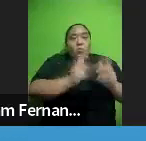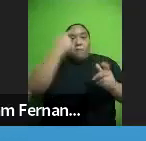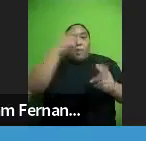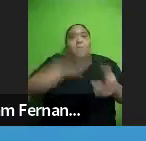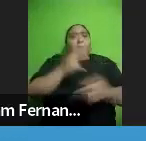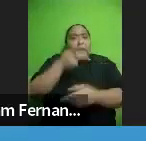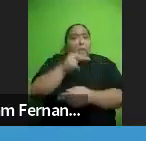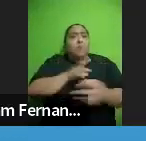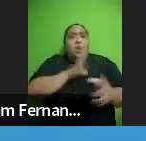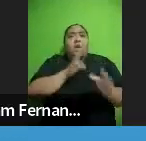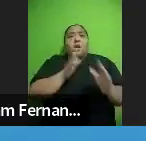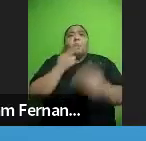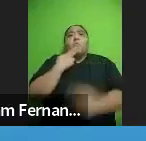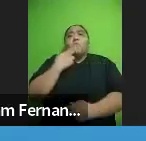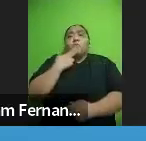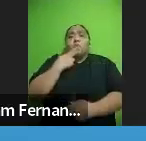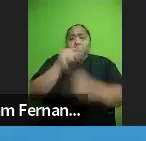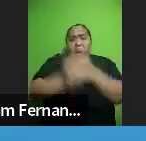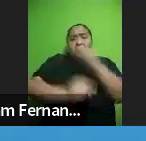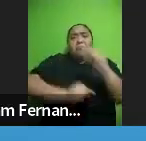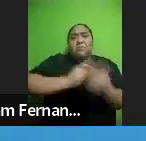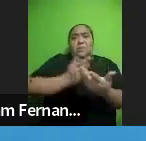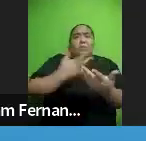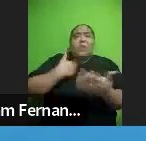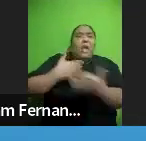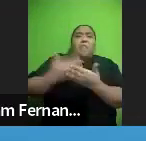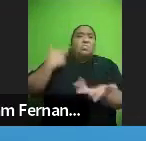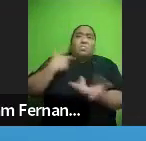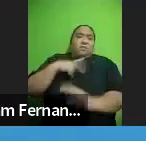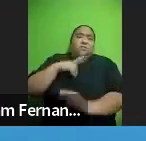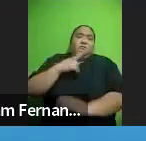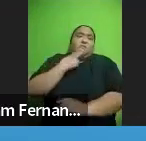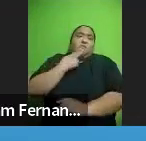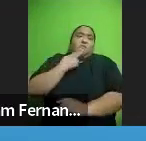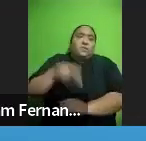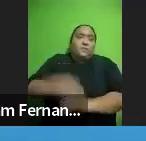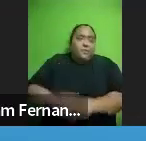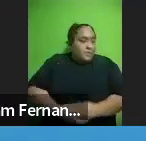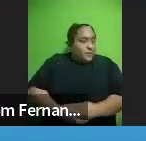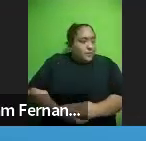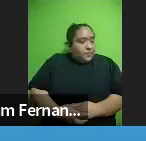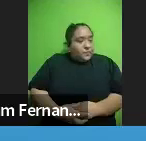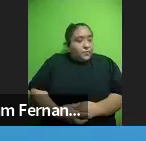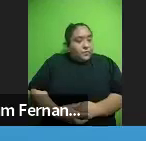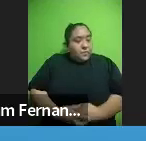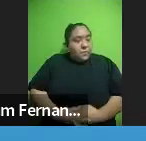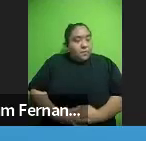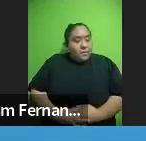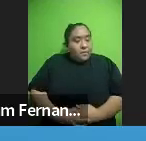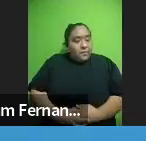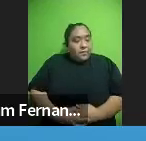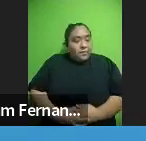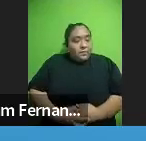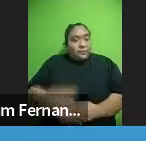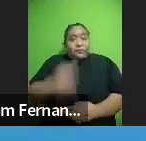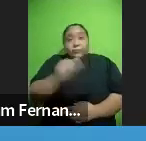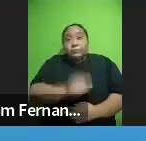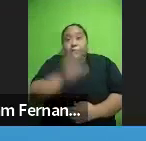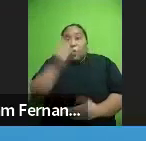es de escribirla. El sordo con mayúscula ya está está pasando está pasando. Es ya casi no se Es ya casi no se utiliza Bueno,